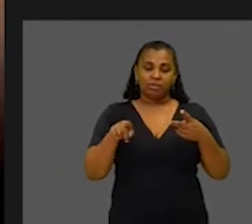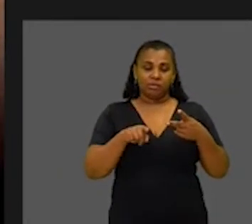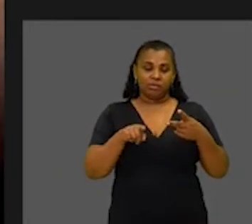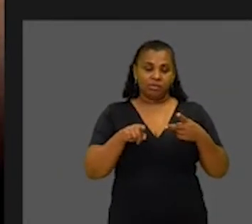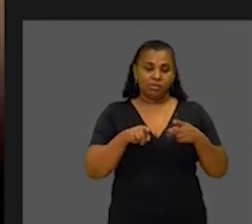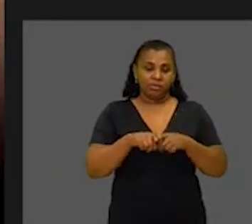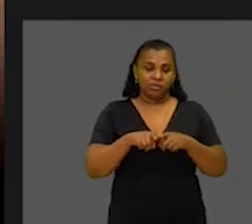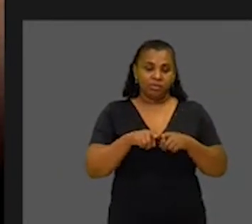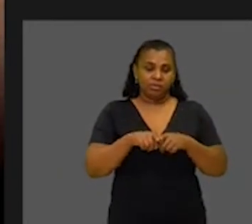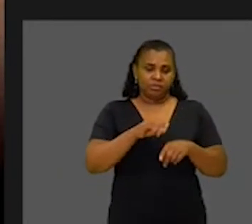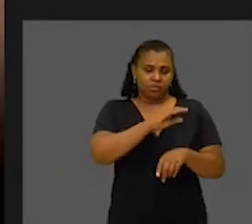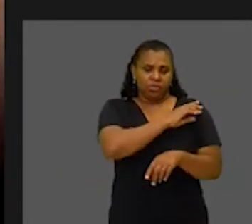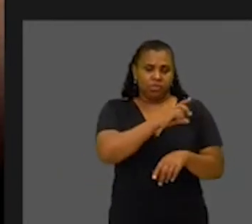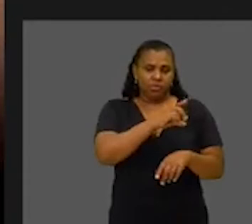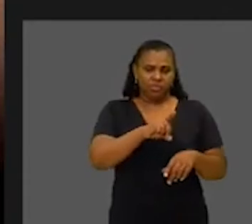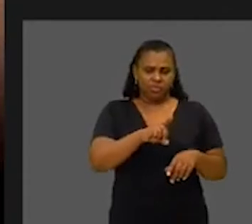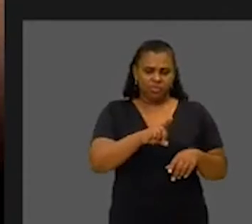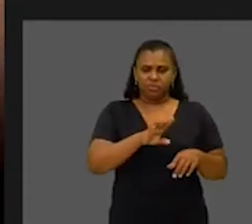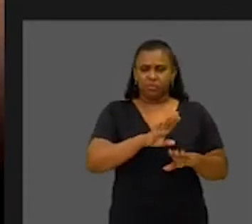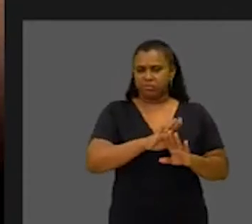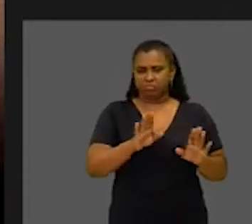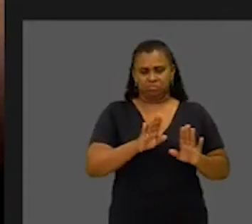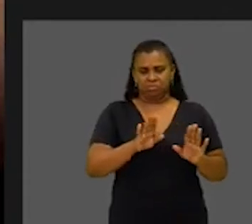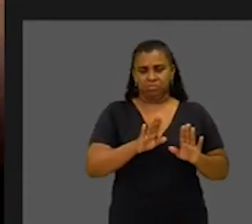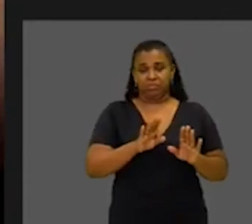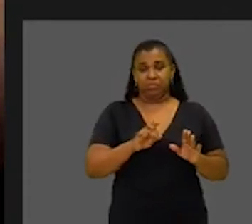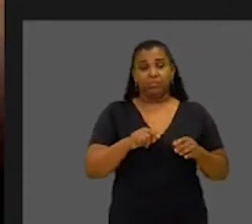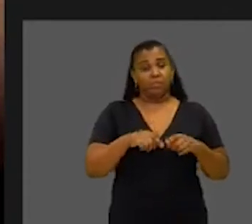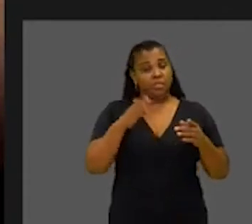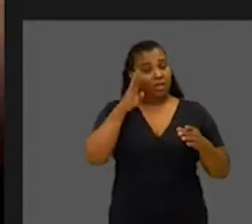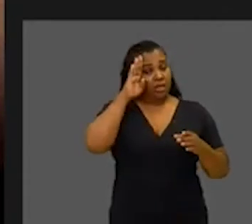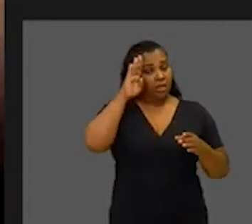de coordenadora da Transparência mas sim como acadêmica que estuda o financiamento há muito